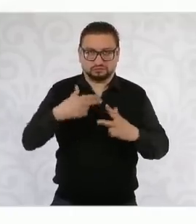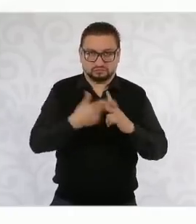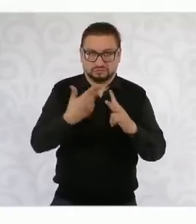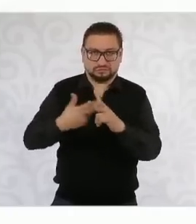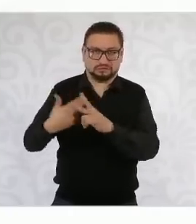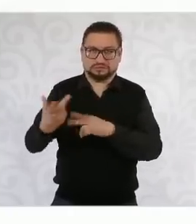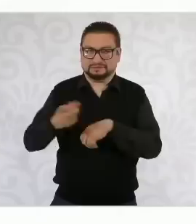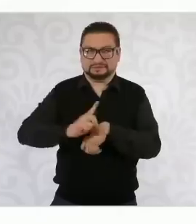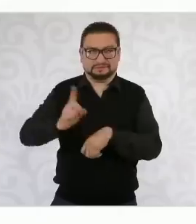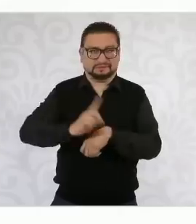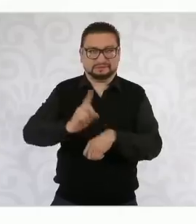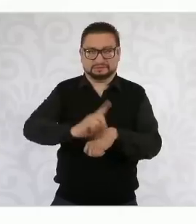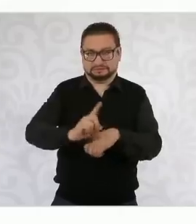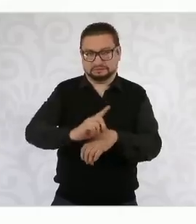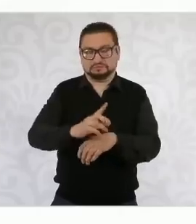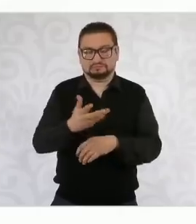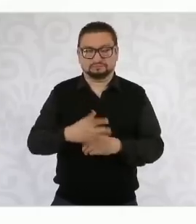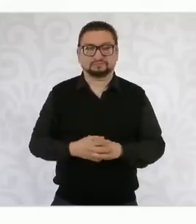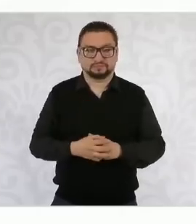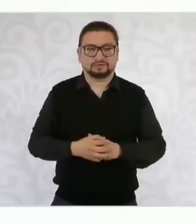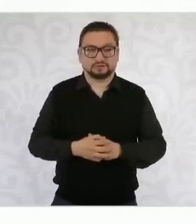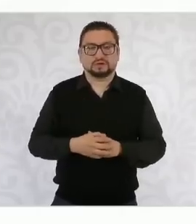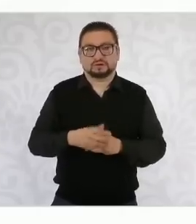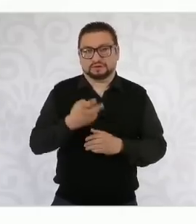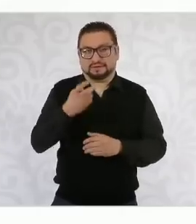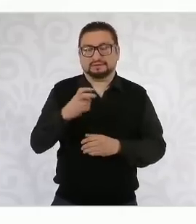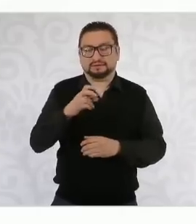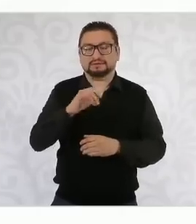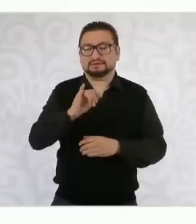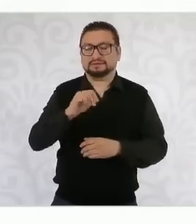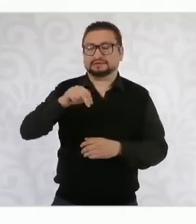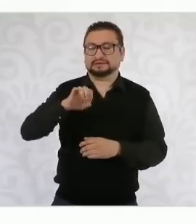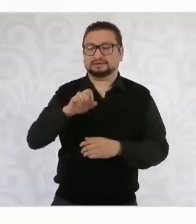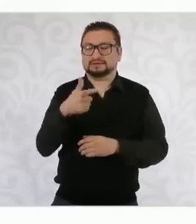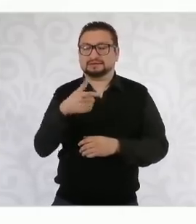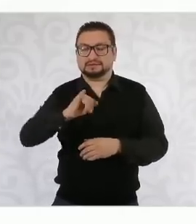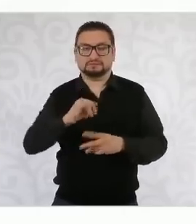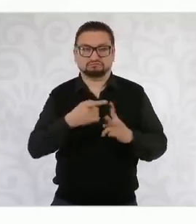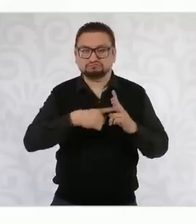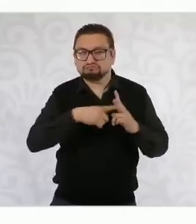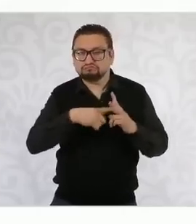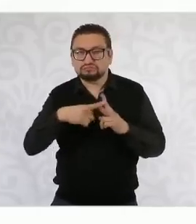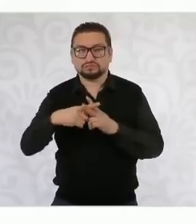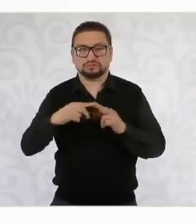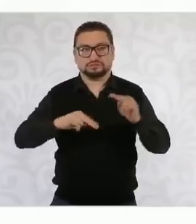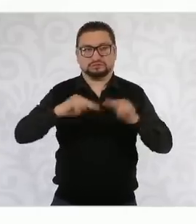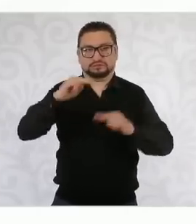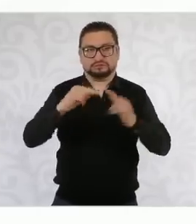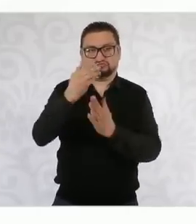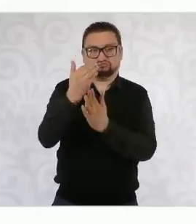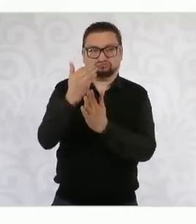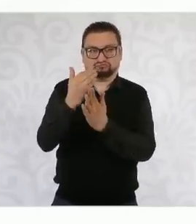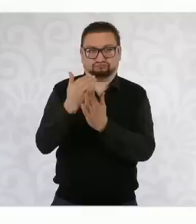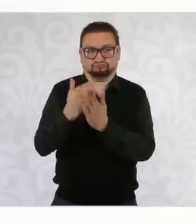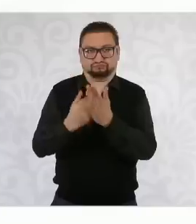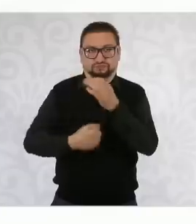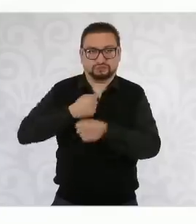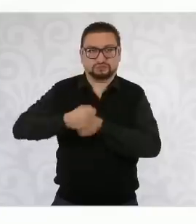diarias en promedio de acuerdo al inji cifra que ha ido en constante descenso año con año el 2024